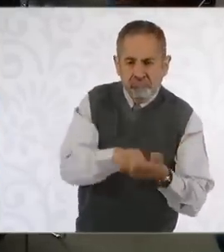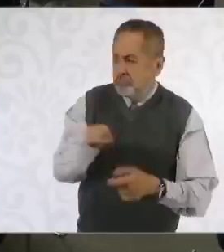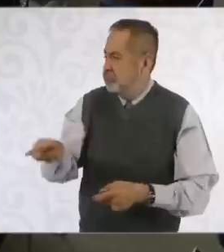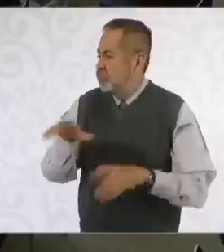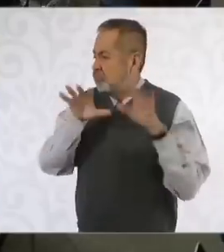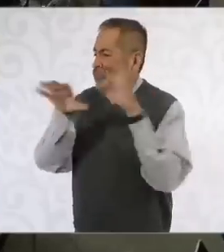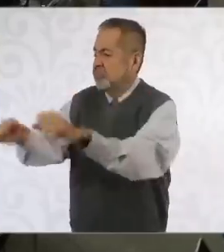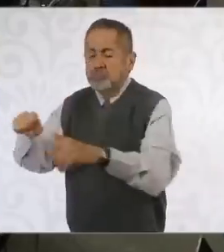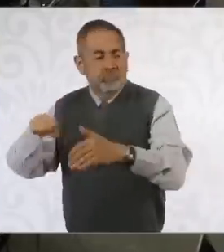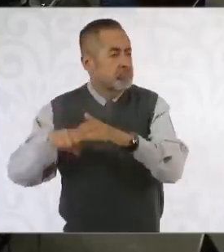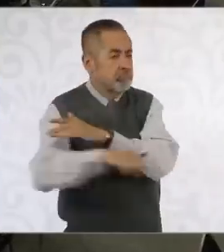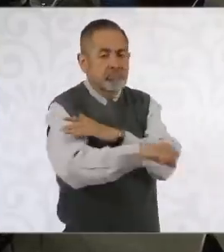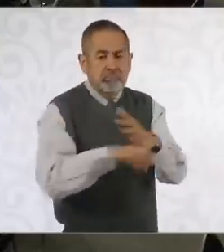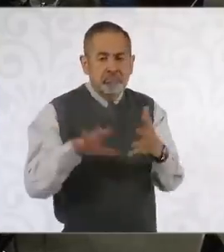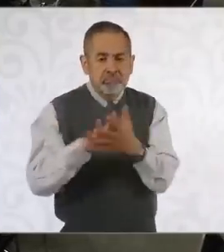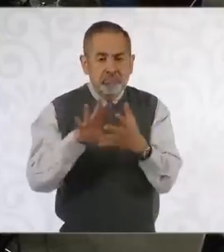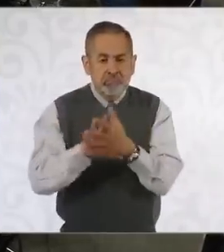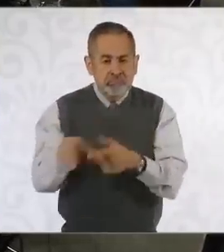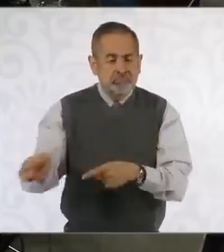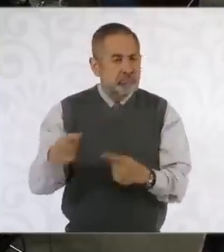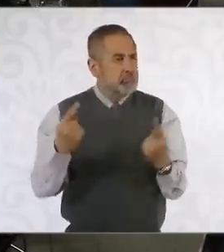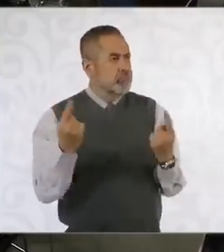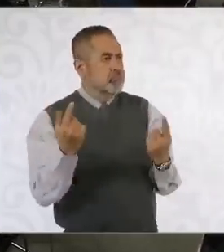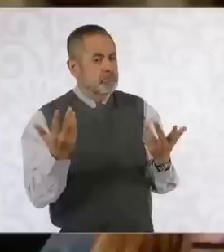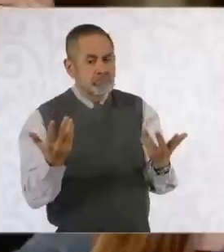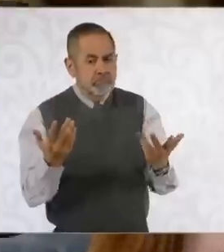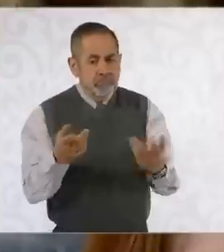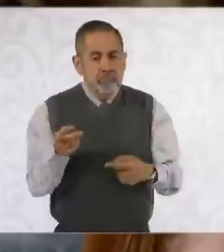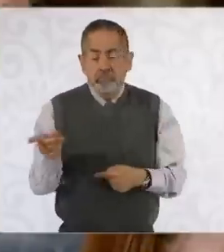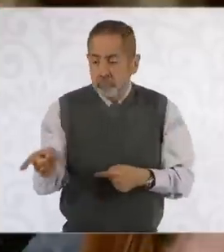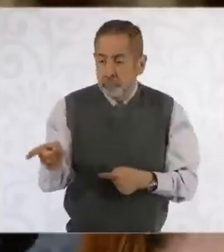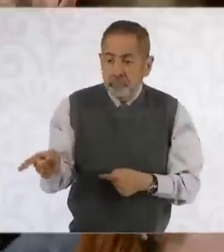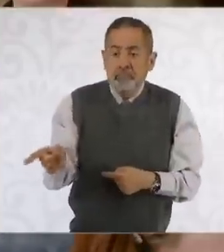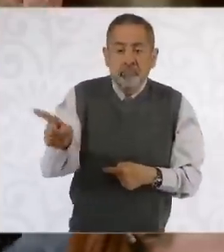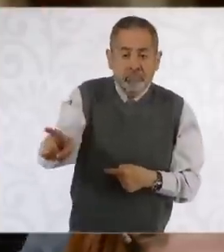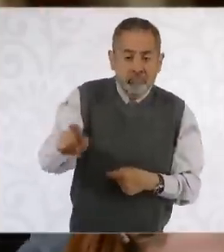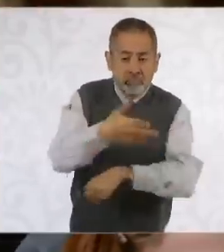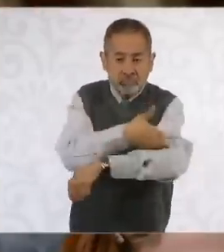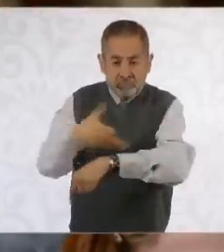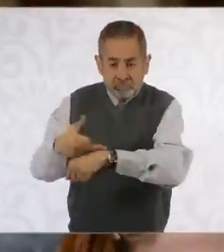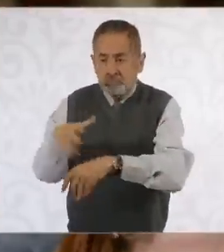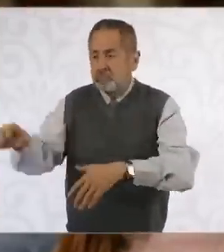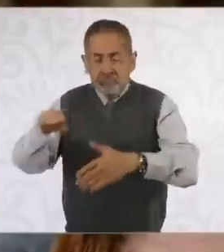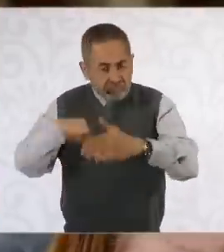ella y ella está en la cárcel Además ya metieron hasta familiares de acuerdo a esta información de